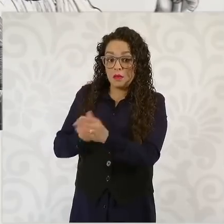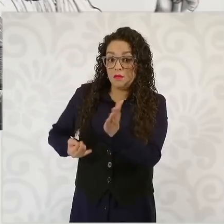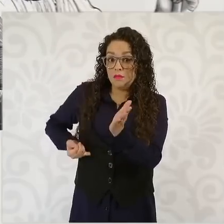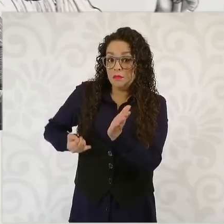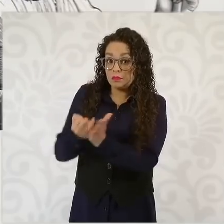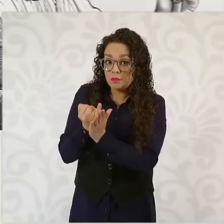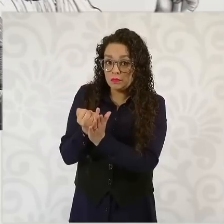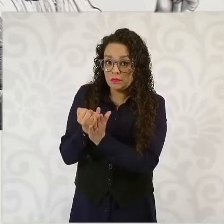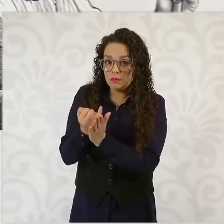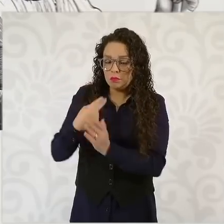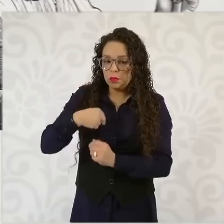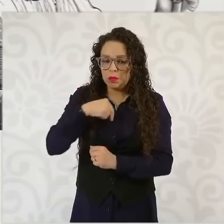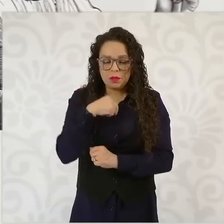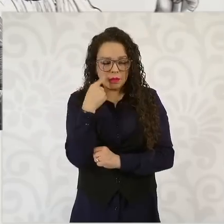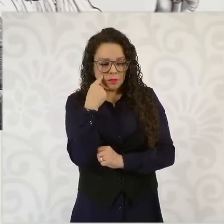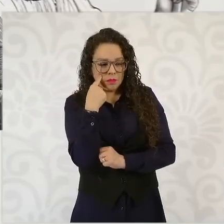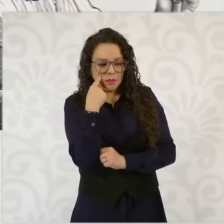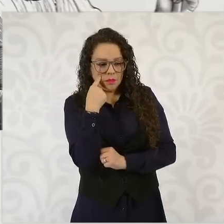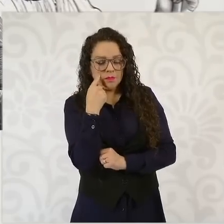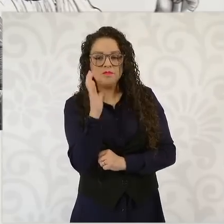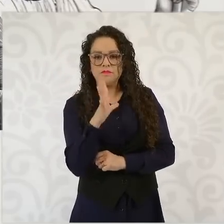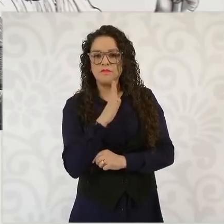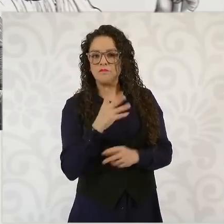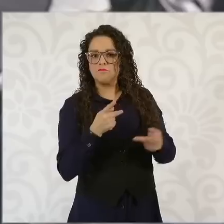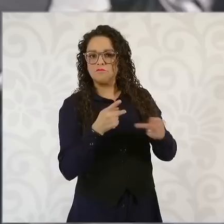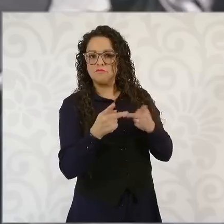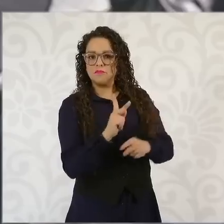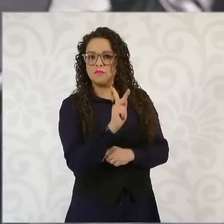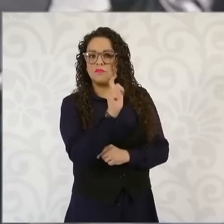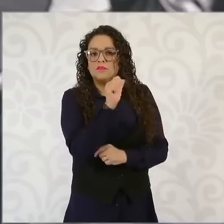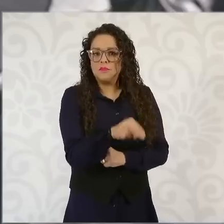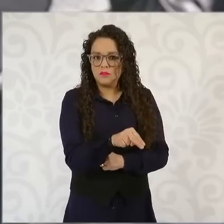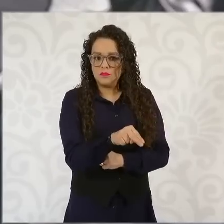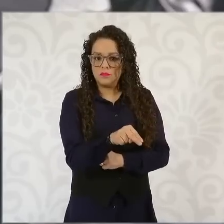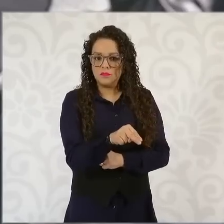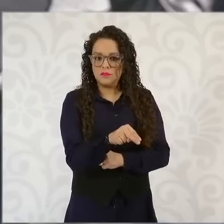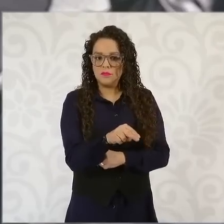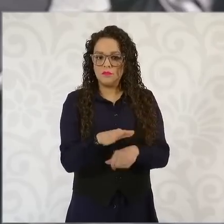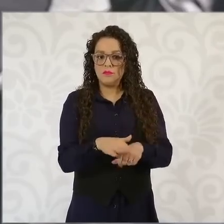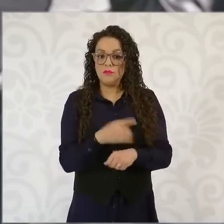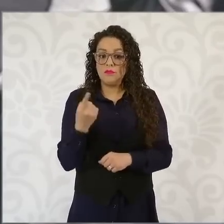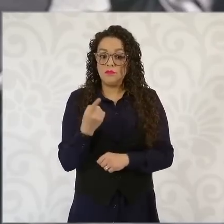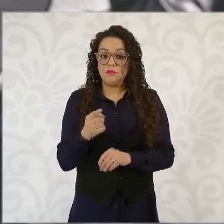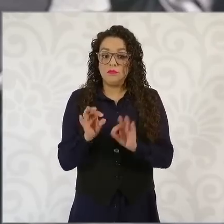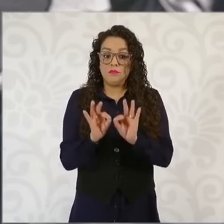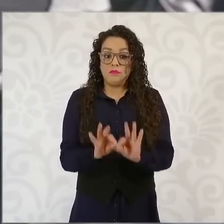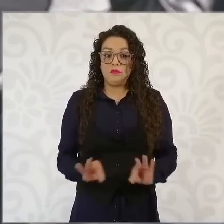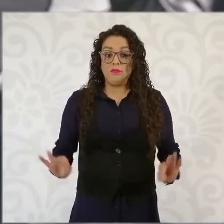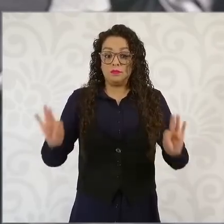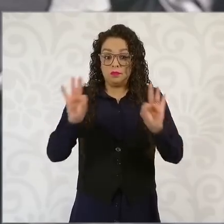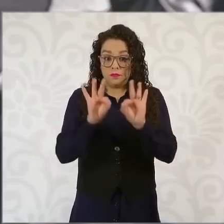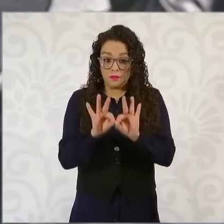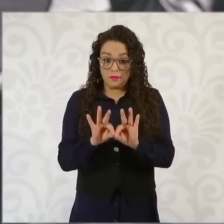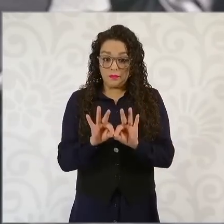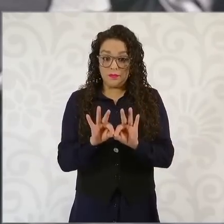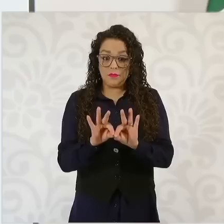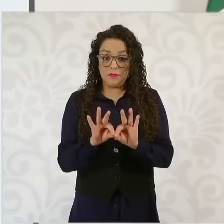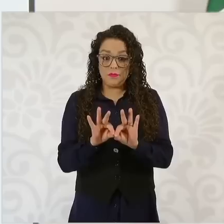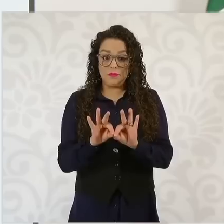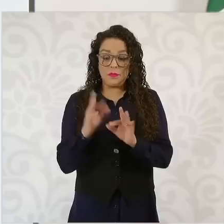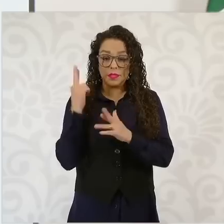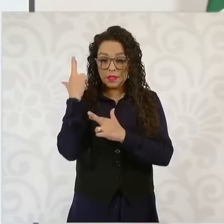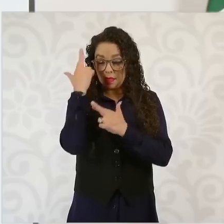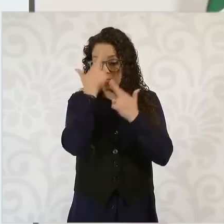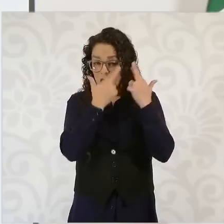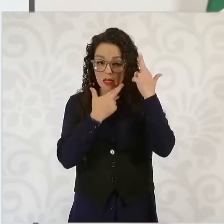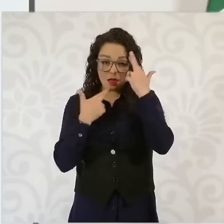defender nuestras empresas y defender o tratar de lograr que sean revisadas esas tarifas sobre